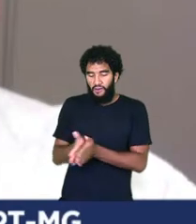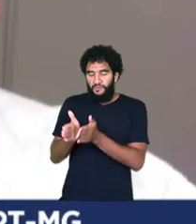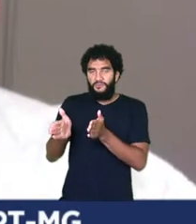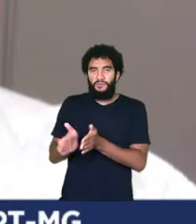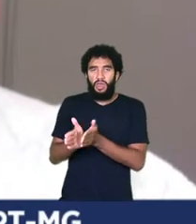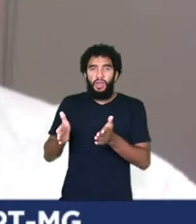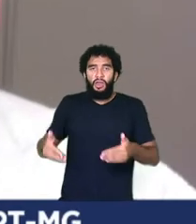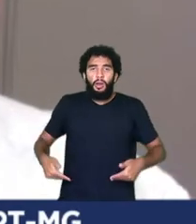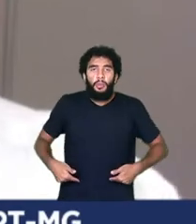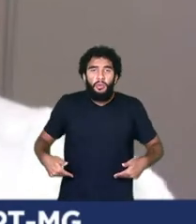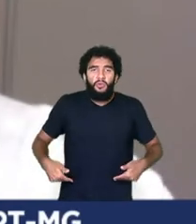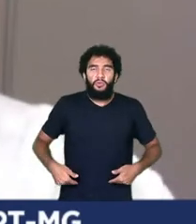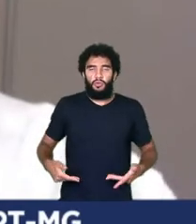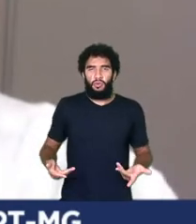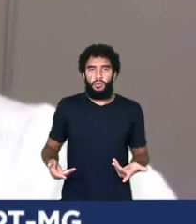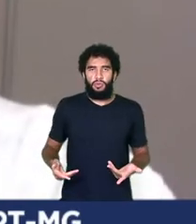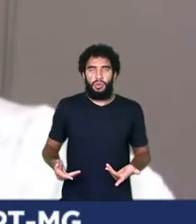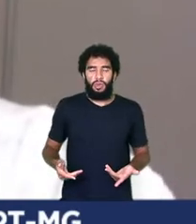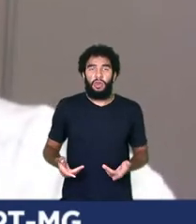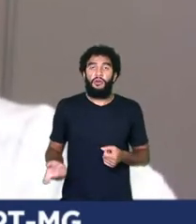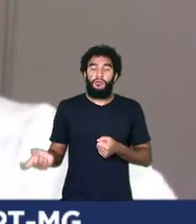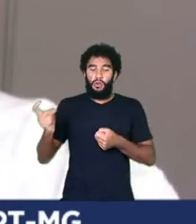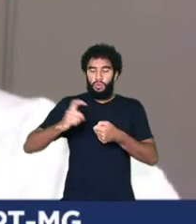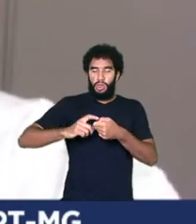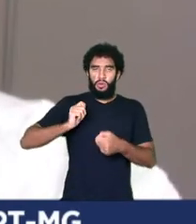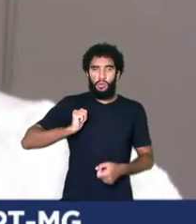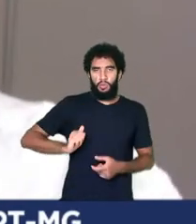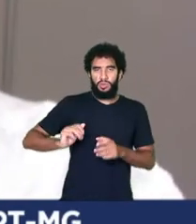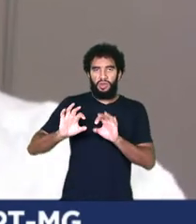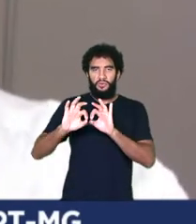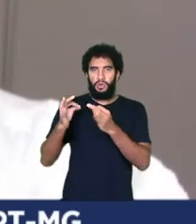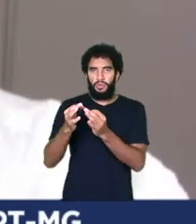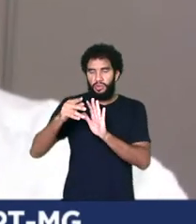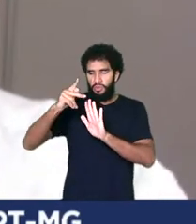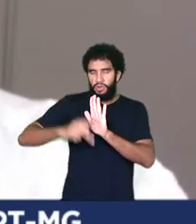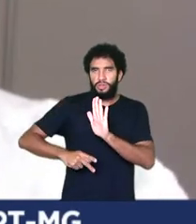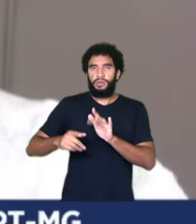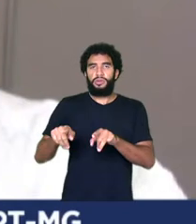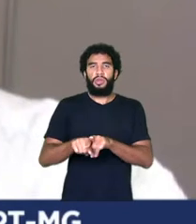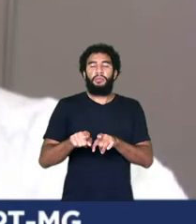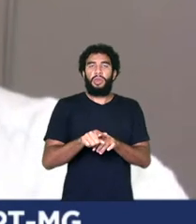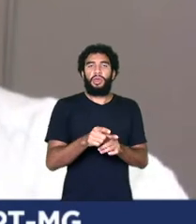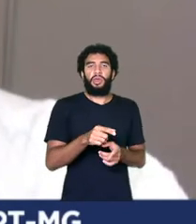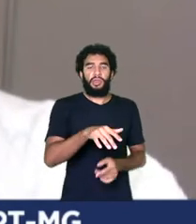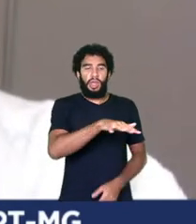CLUIB CONTRIBUIR COM A FOME DO POVO BRASILEIRO, VOLTANDO COM O BOLSA METRO FUTURO QUE O GENOCIDA DESTRUIU. PARAR DE